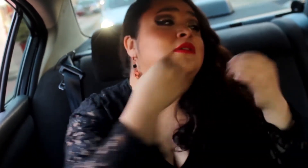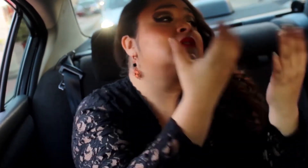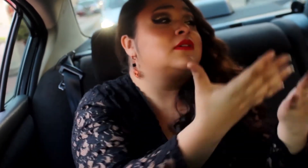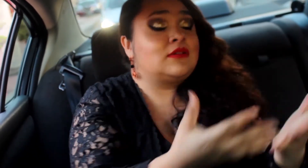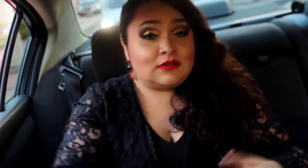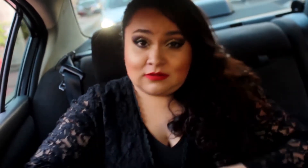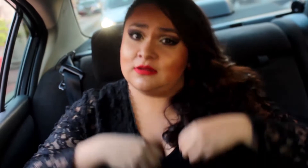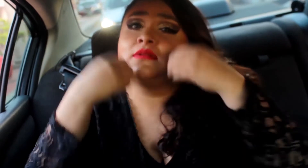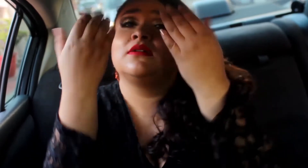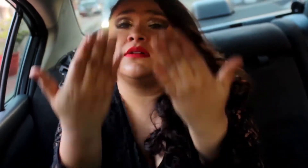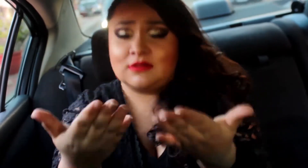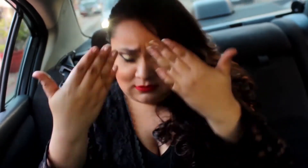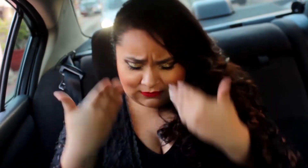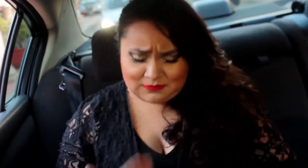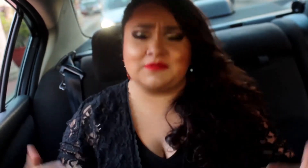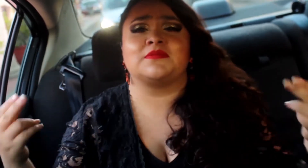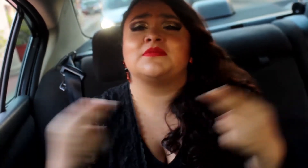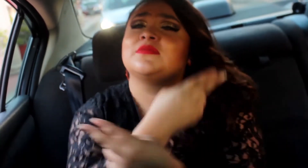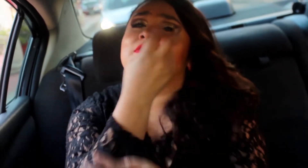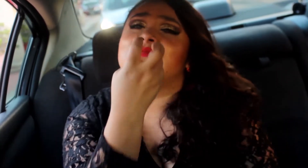que para ella y para ti yo había nacido